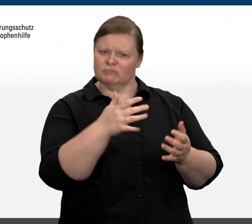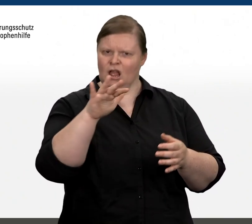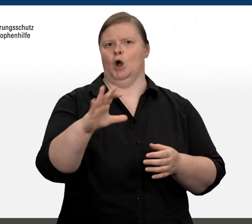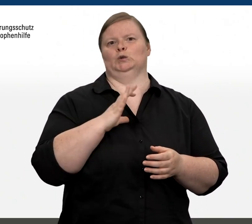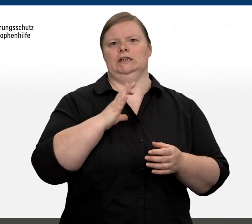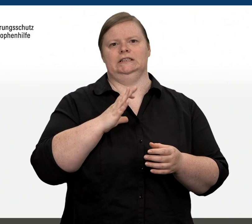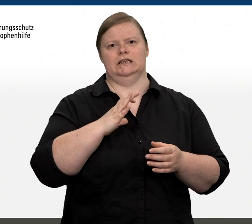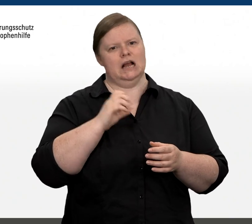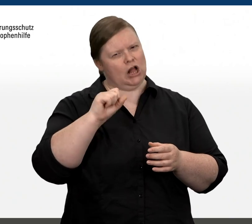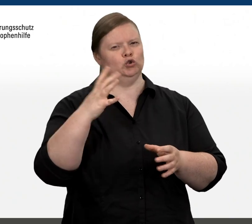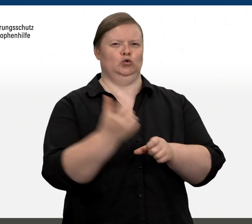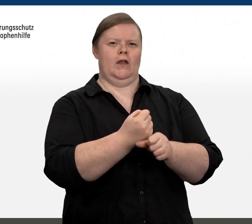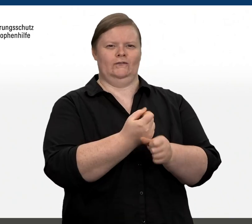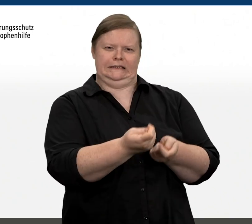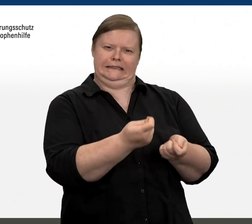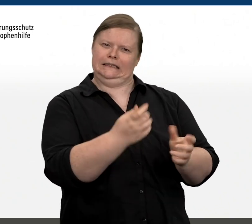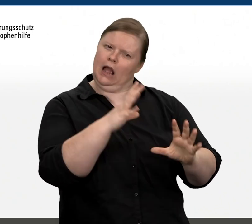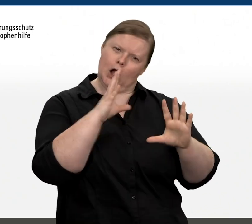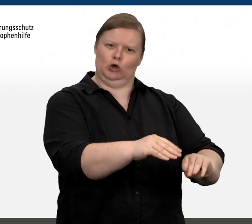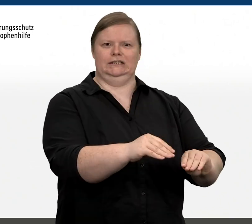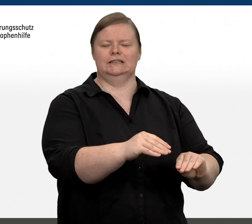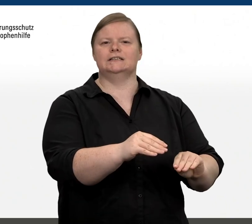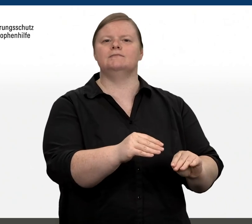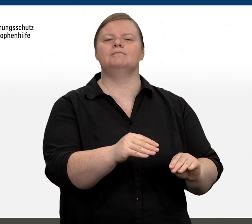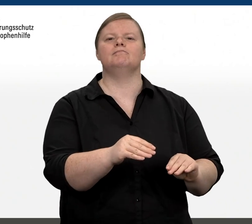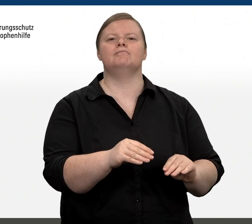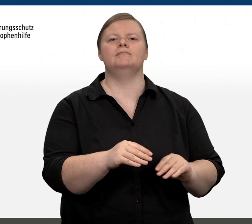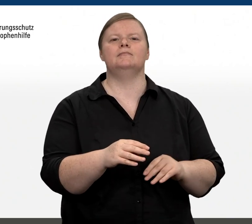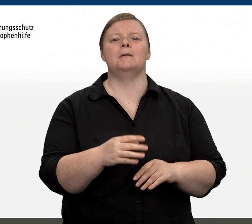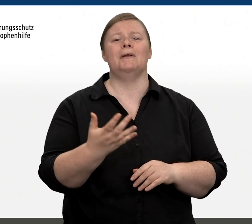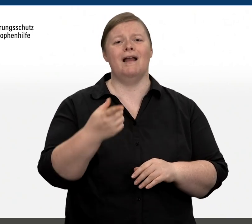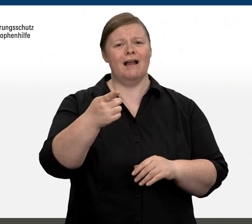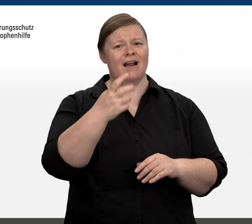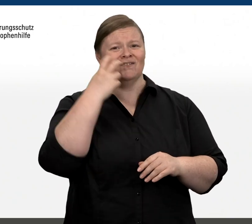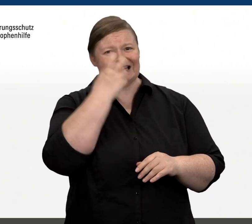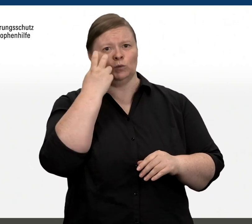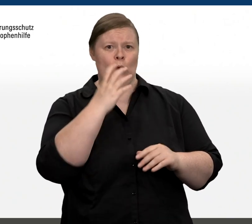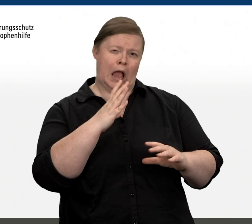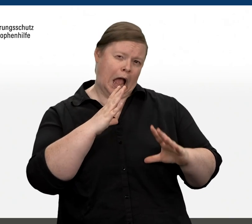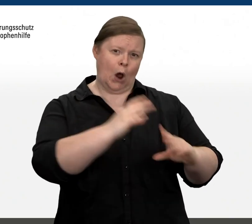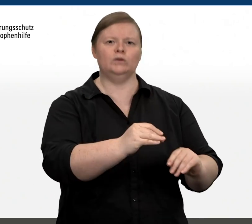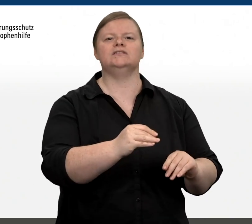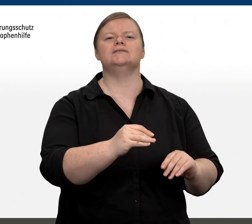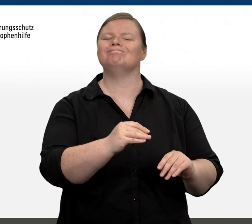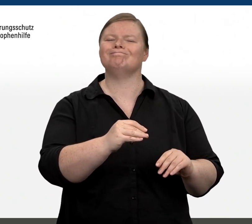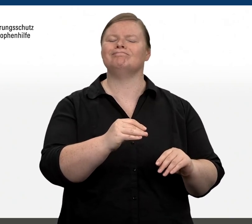haben Sie noch gute Chancen, es unter Kontrolle zu bringen. Probieren Sie dies allerdings nur,